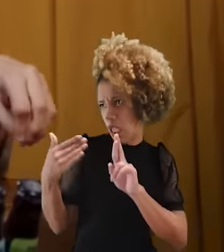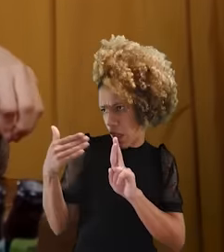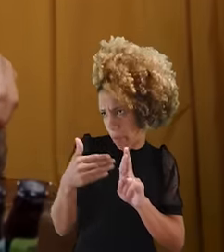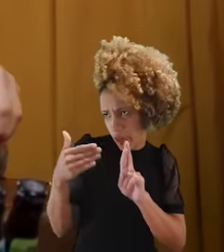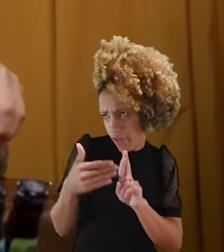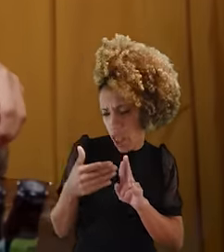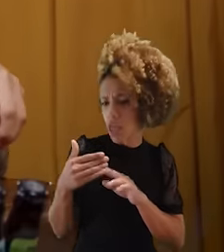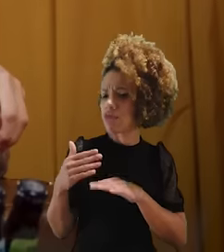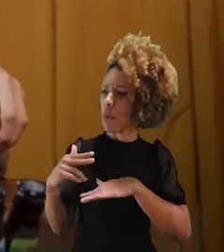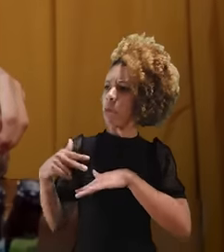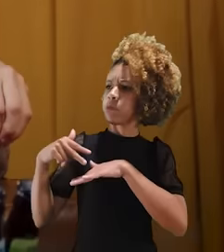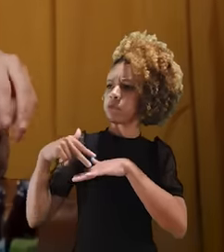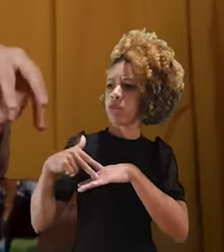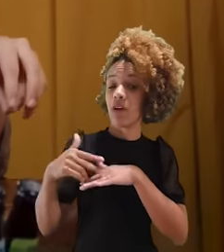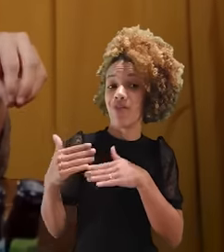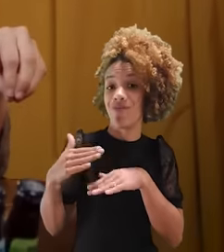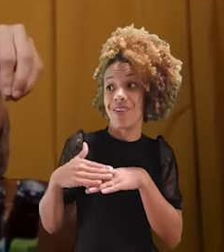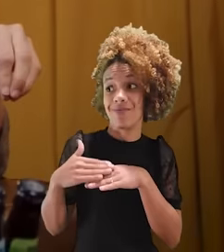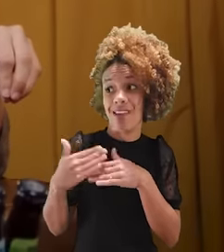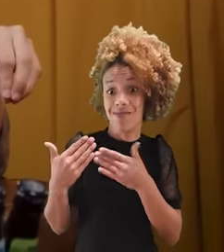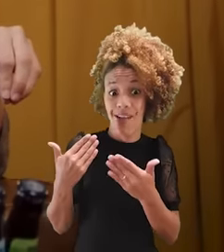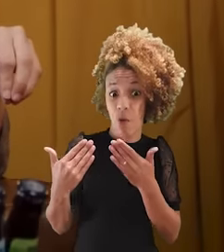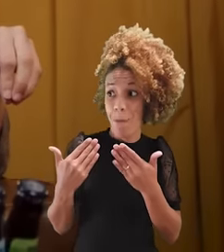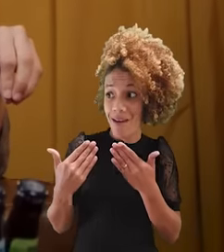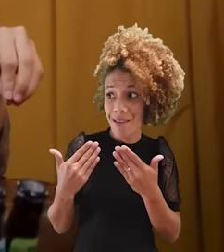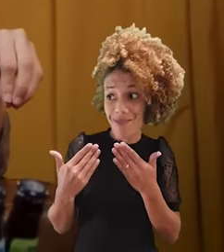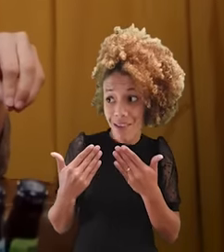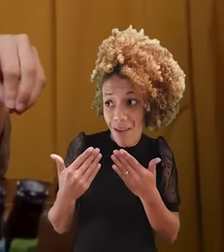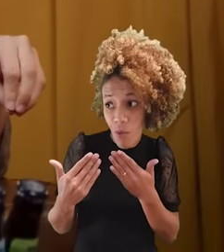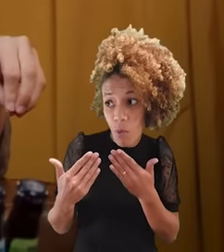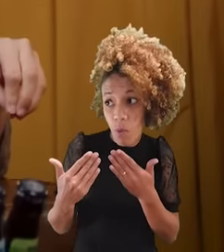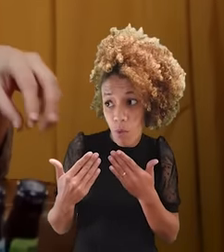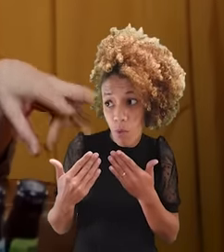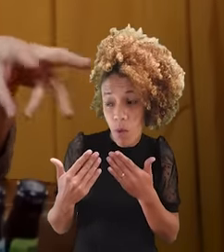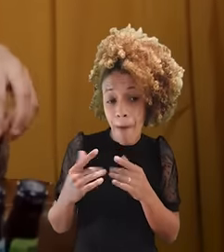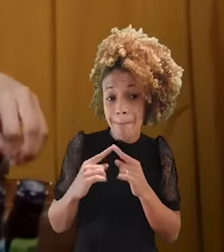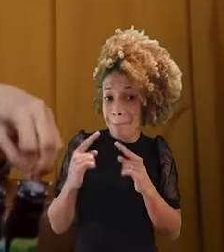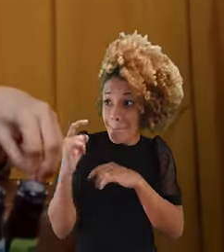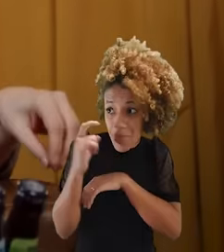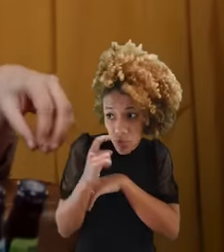que estão no mundo fazer essa essa essa esse pronunciamento mente menoso porque ele tem